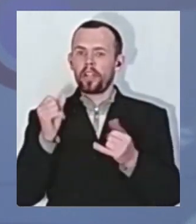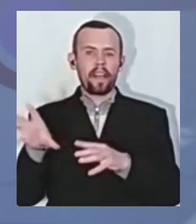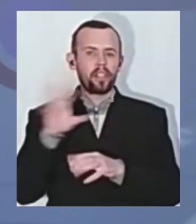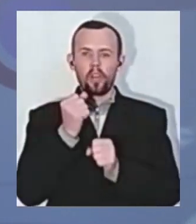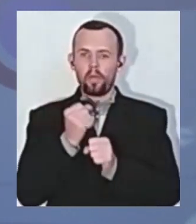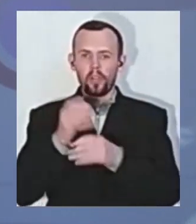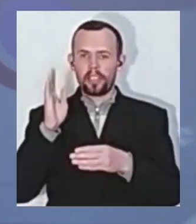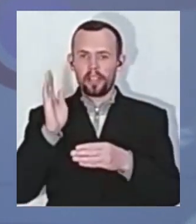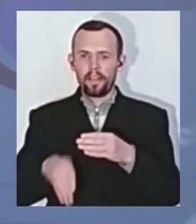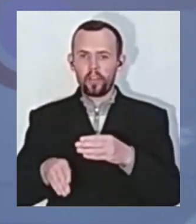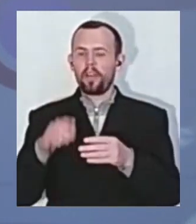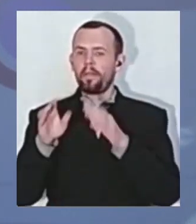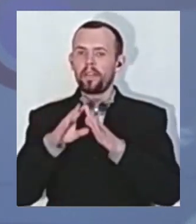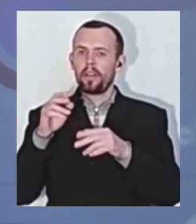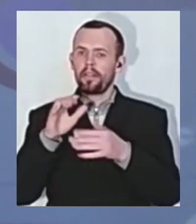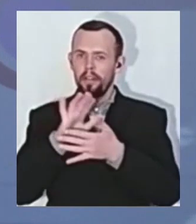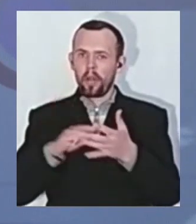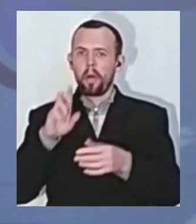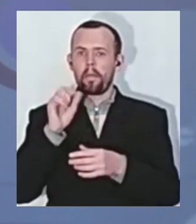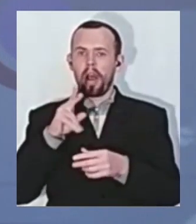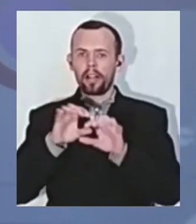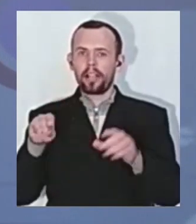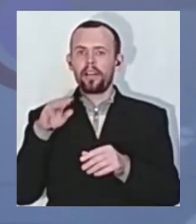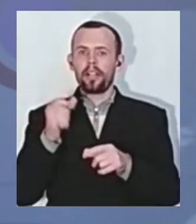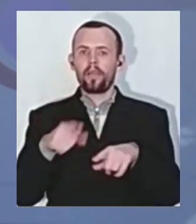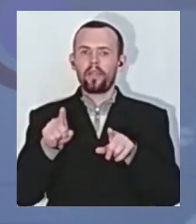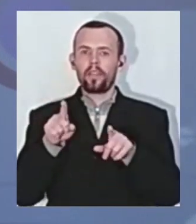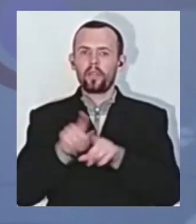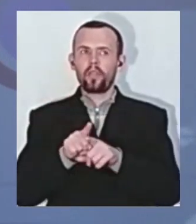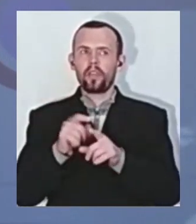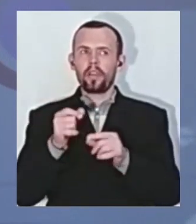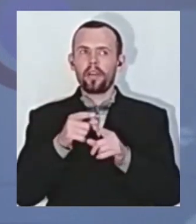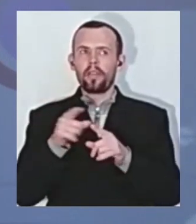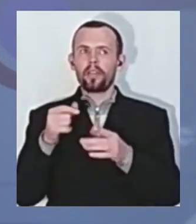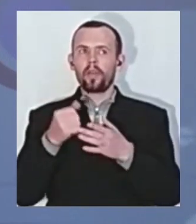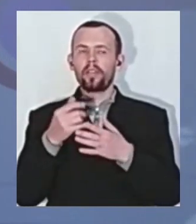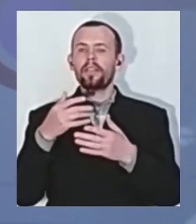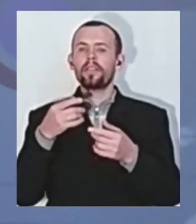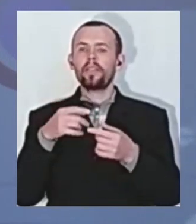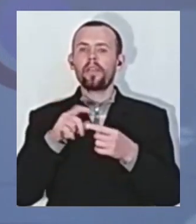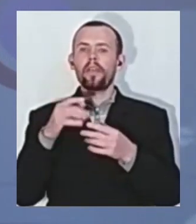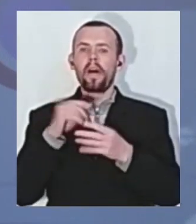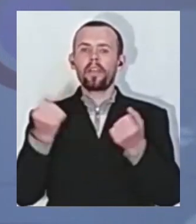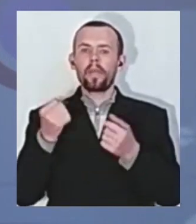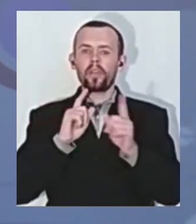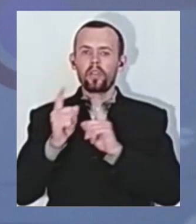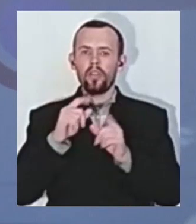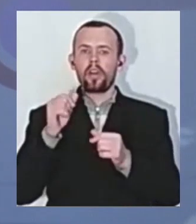Під спорудою ремонтують балки, а обабіч траси встановлюють огородження. У службі автомобільних доріг Одещини розраховують, що кінцева вартість